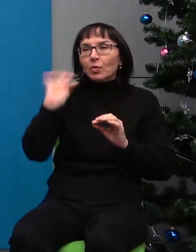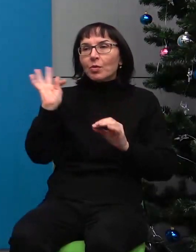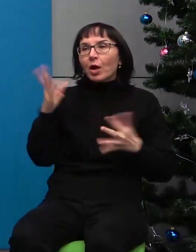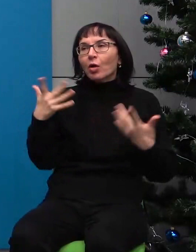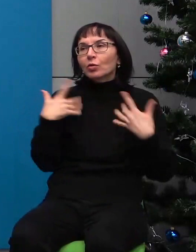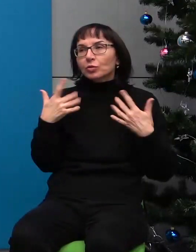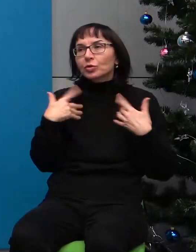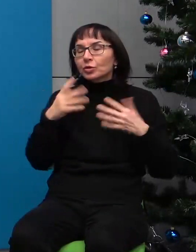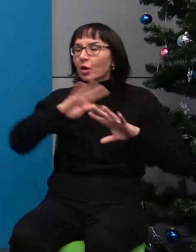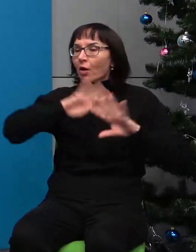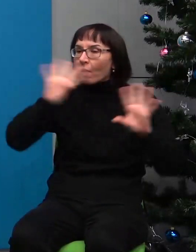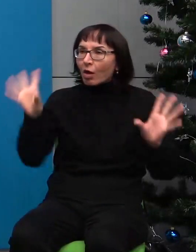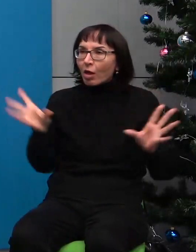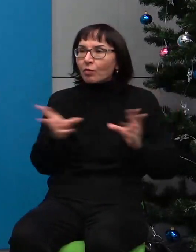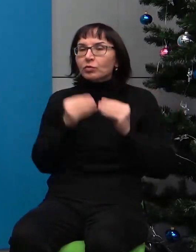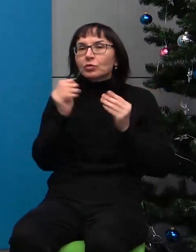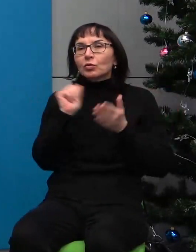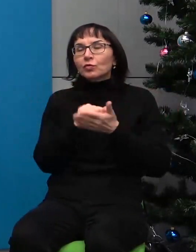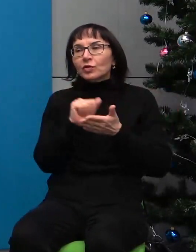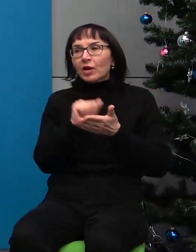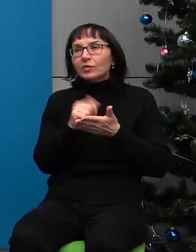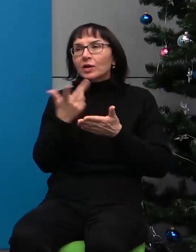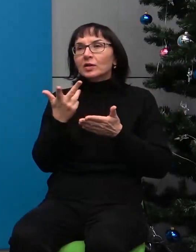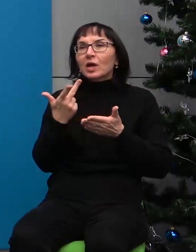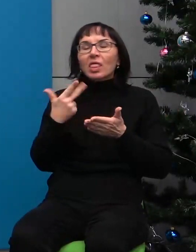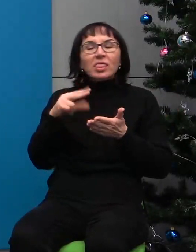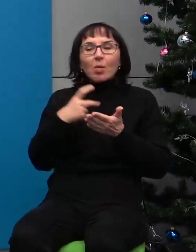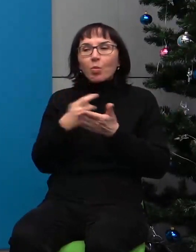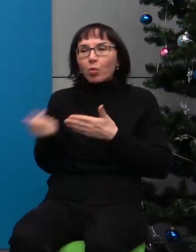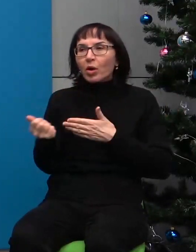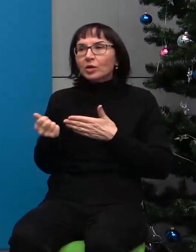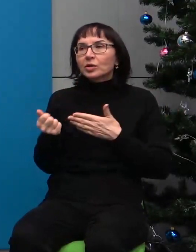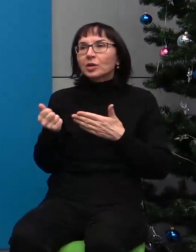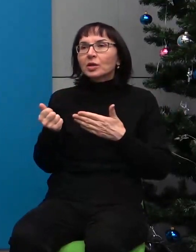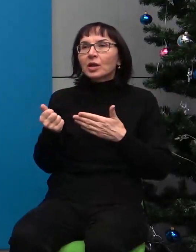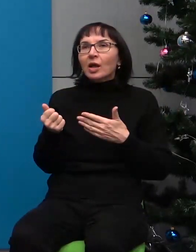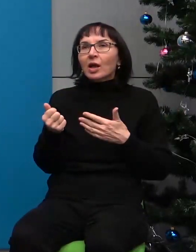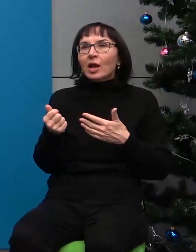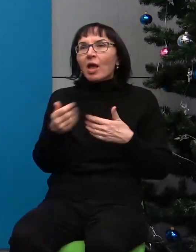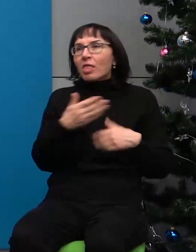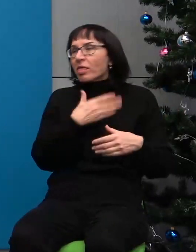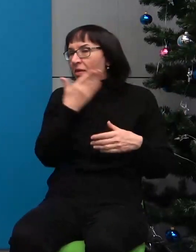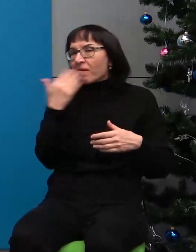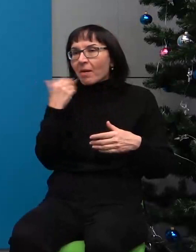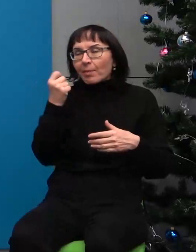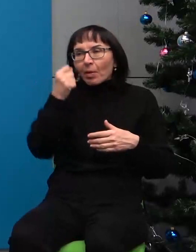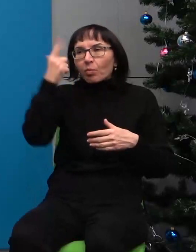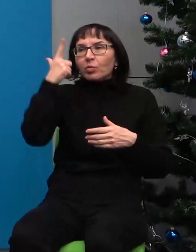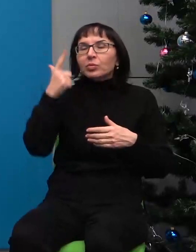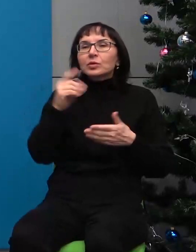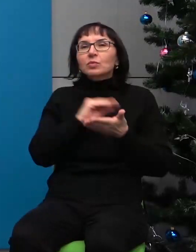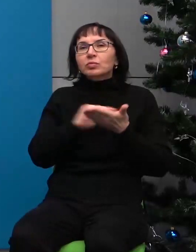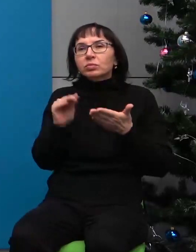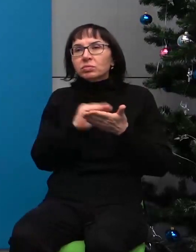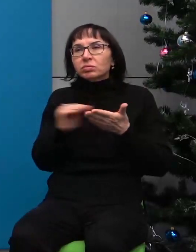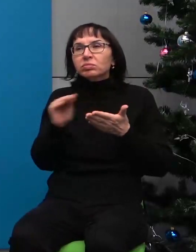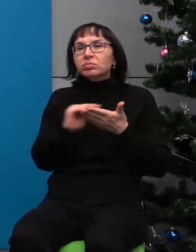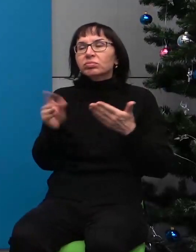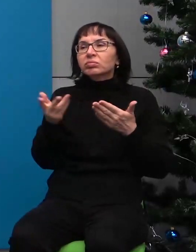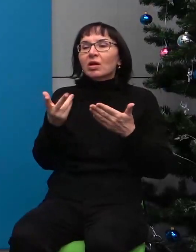Więc poznawszy jego biografię, te wszystkie zmagania z wydawcami, jak mu nie płacili, jak nie miał natchnienia,